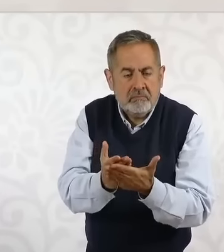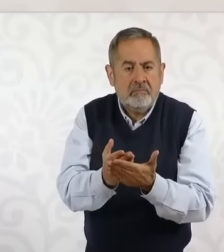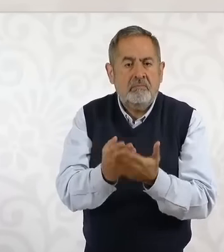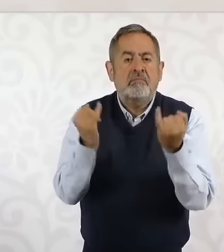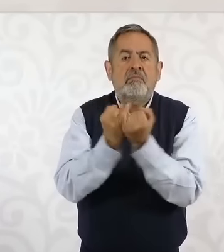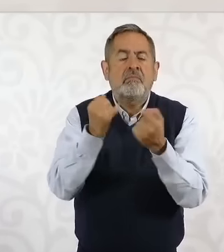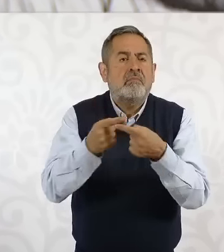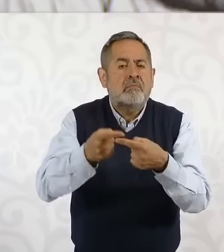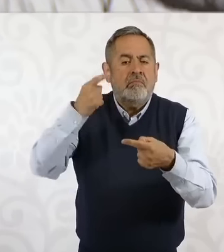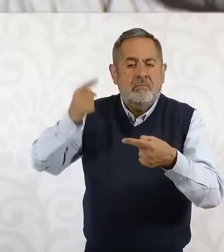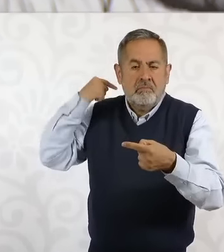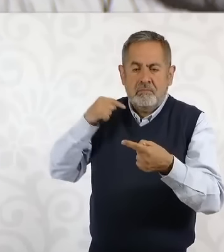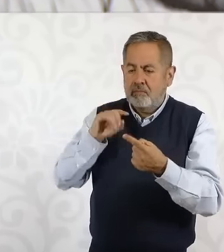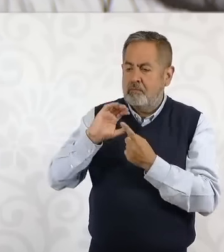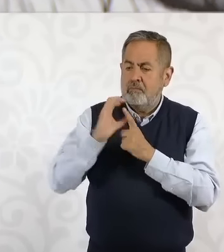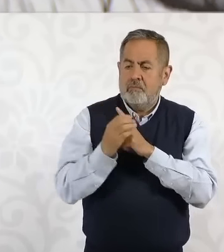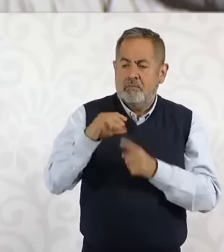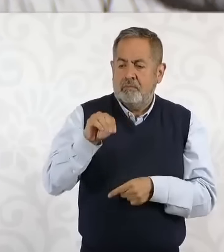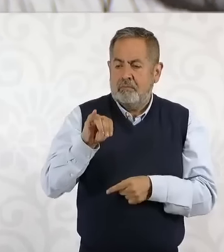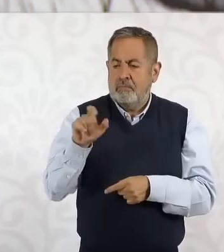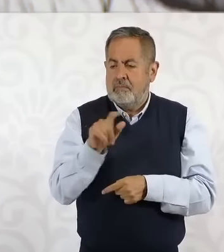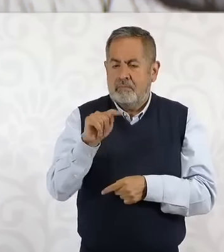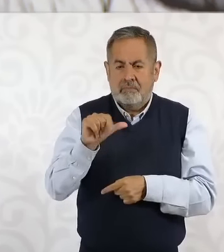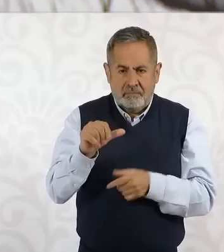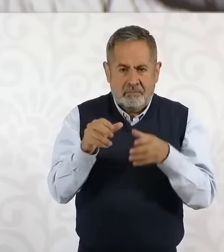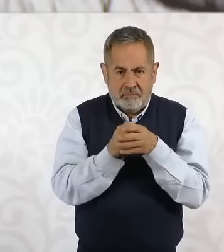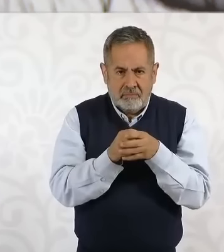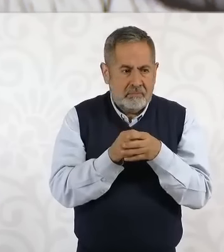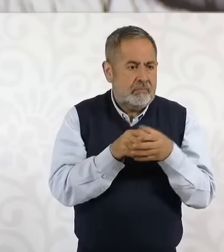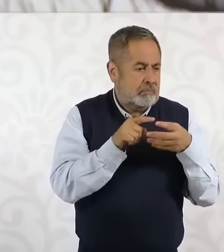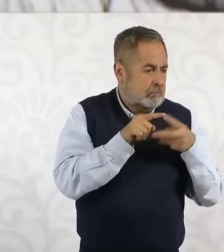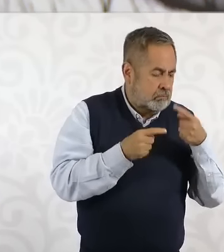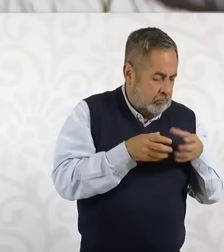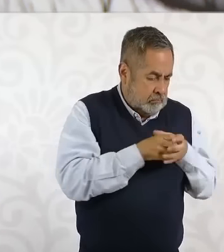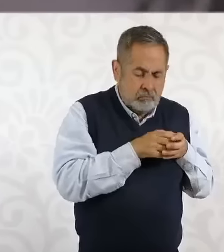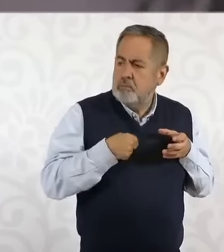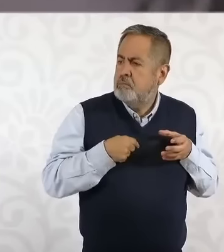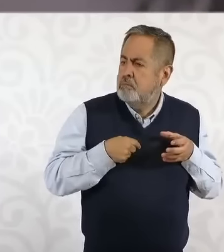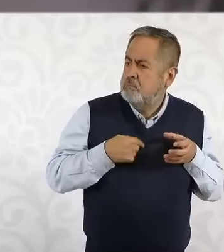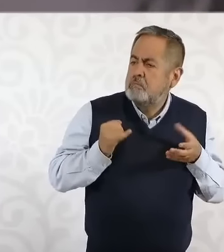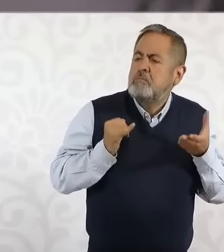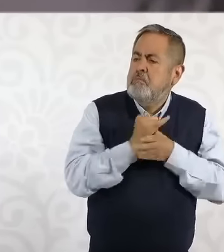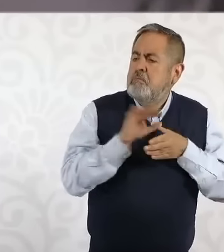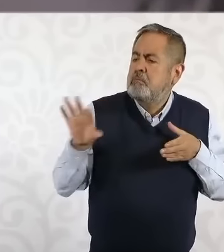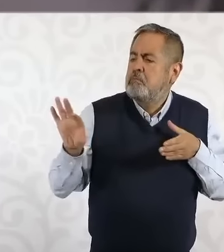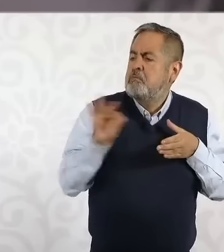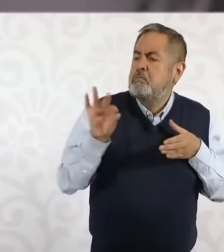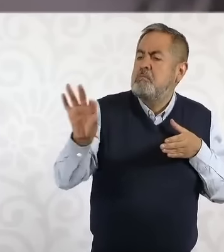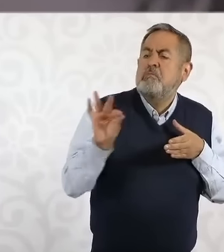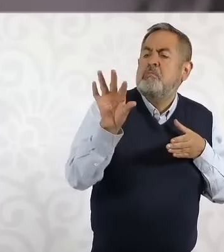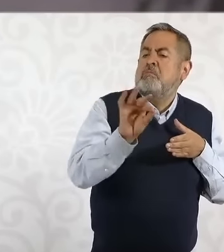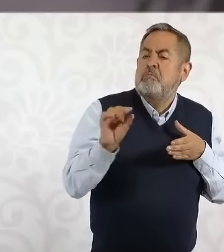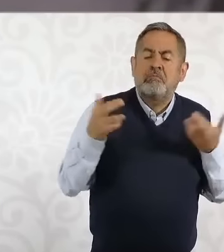mixtas y que ahí se decida la promoción de los profesores, que ya no sea con examen,